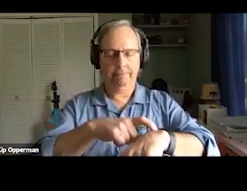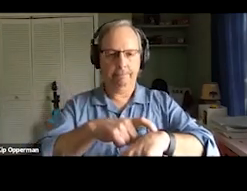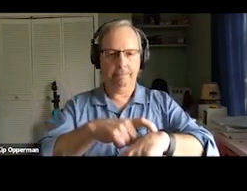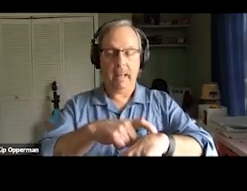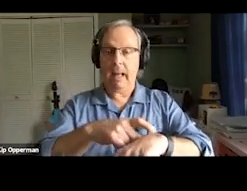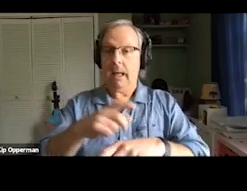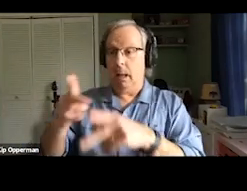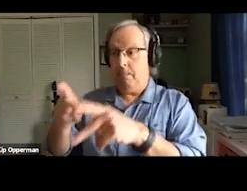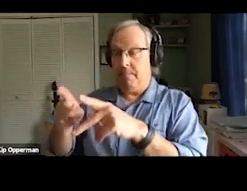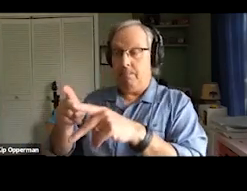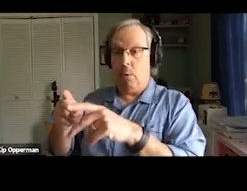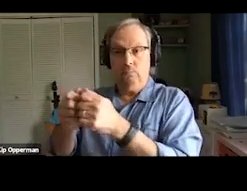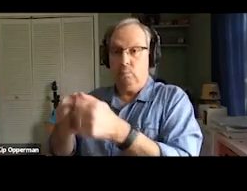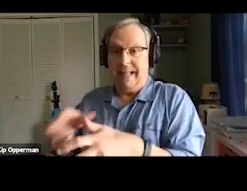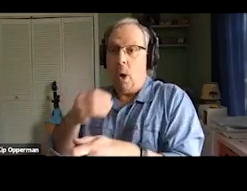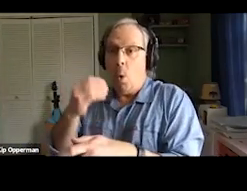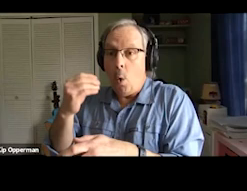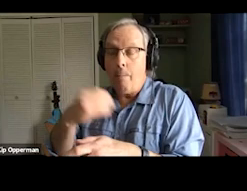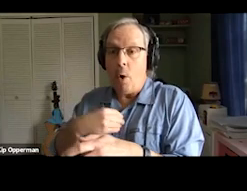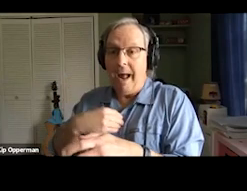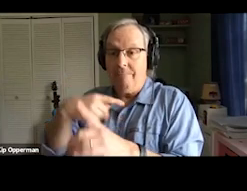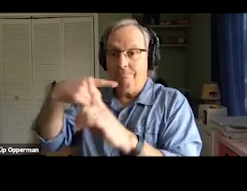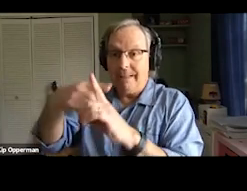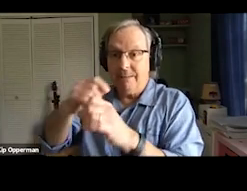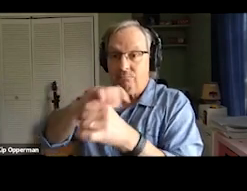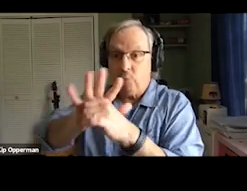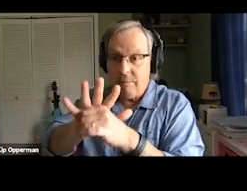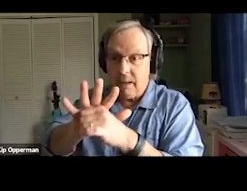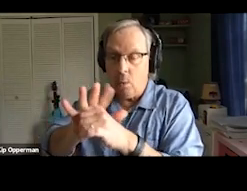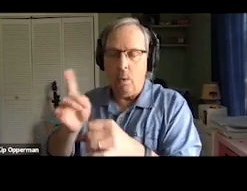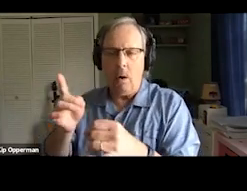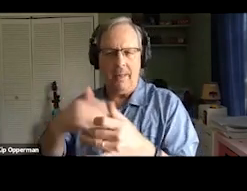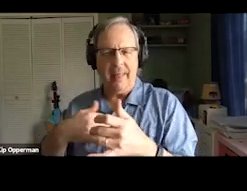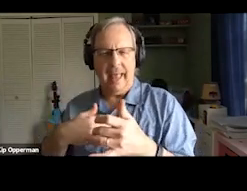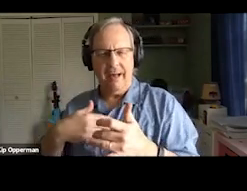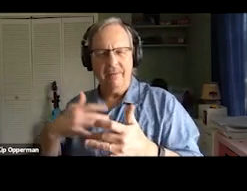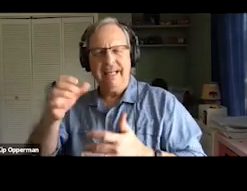que son COVID positivo o que tienen síntomas y estaban esperando que regrese su prueba, pueden aislarse aquí.